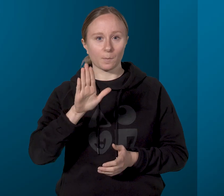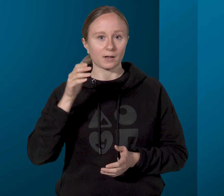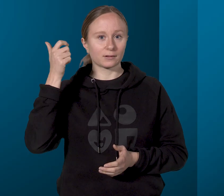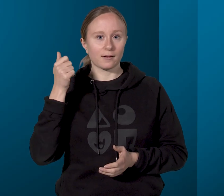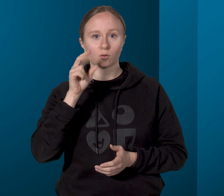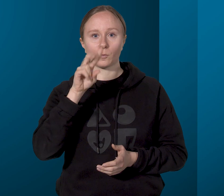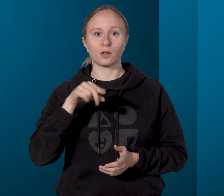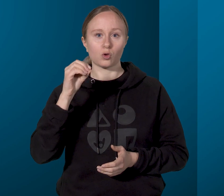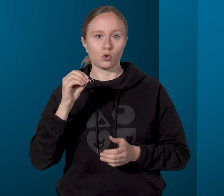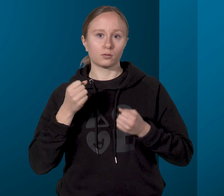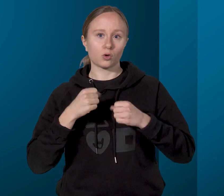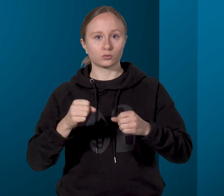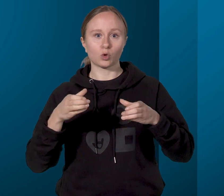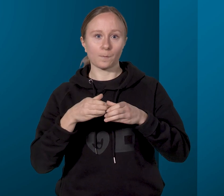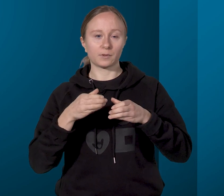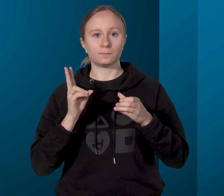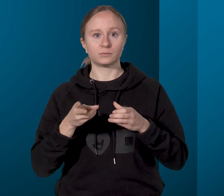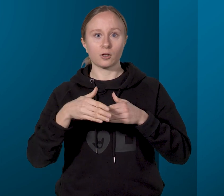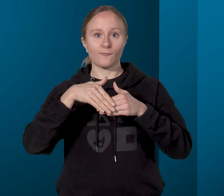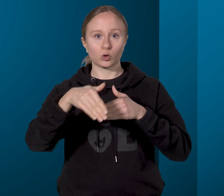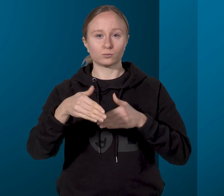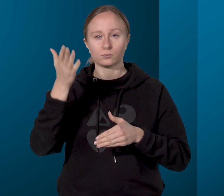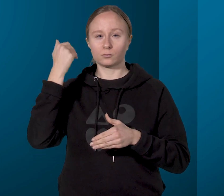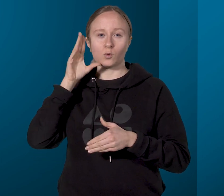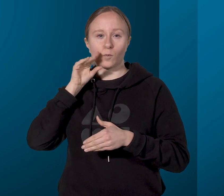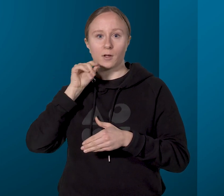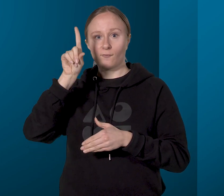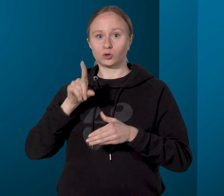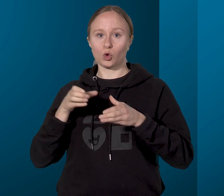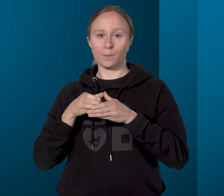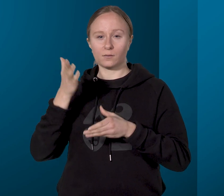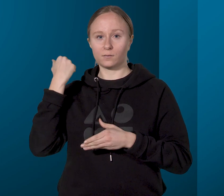StopKela 2.0 -rörelsen är en fortsättning på den ursprungliga StopKela-rörelsen -